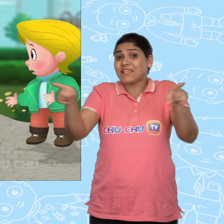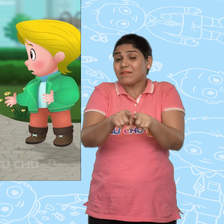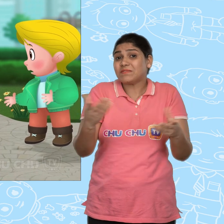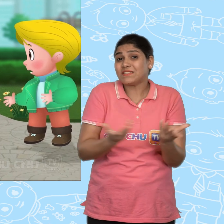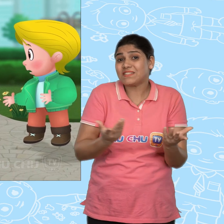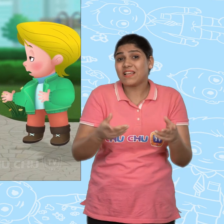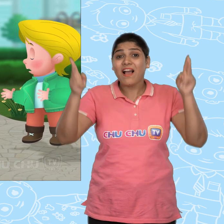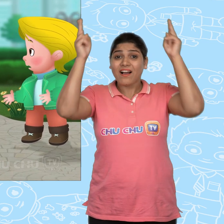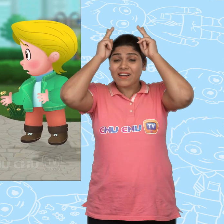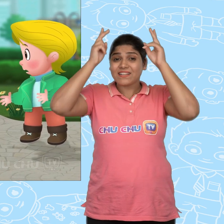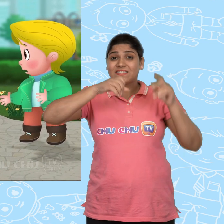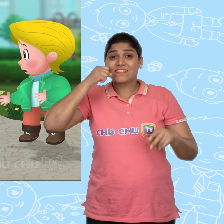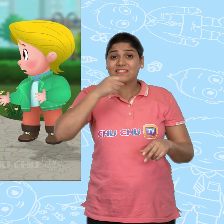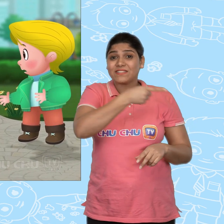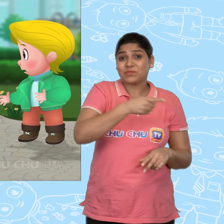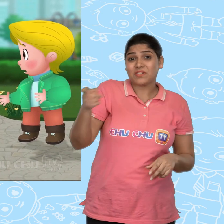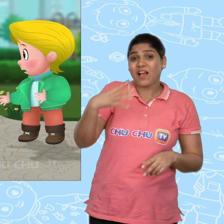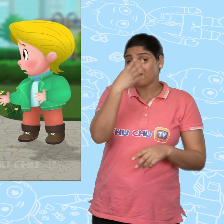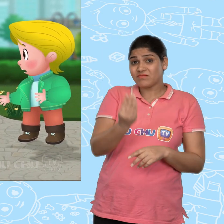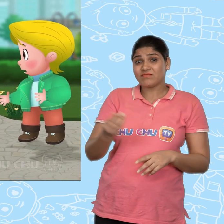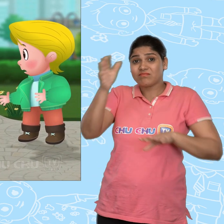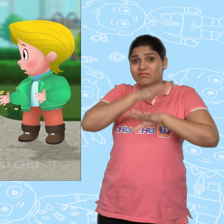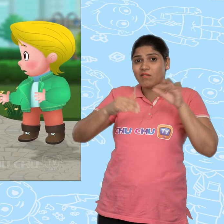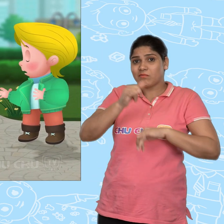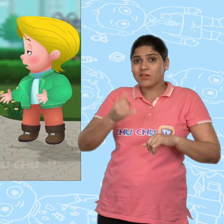बिलकुल वैसे ही जैसे खरगोश ने हाथी के साथ चली थी.